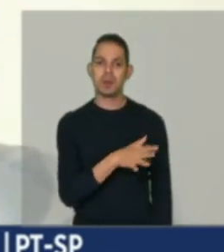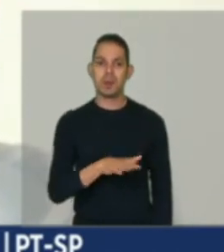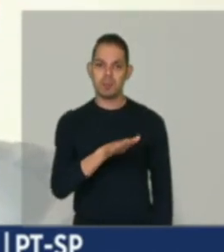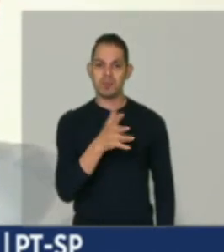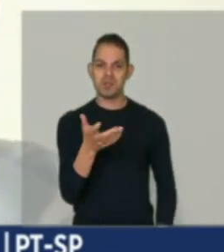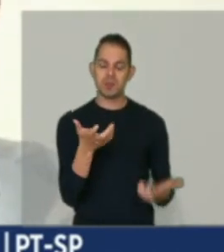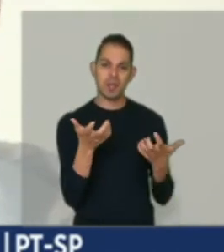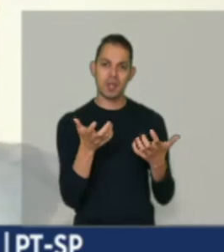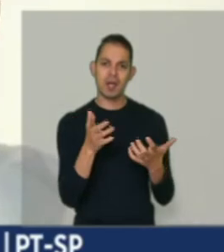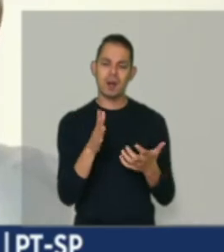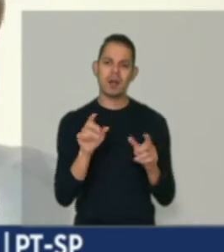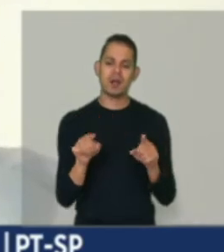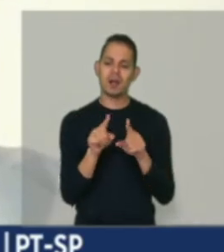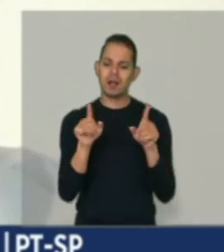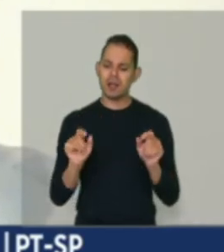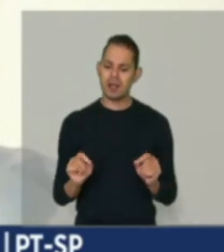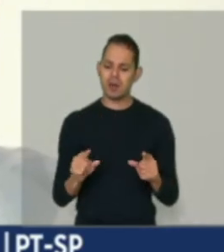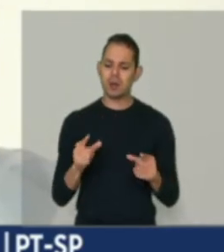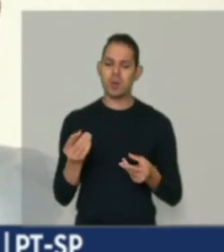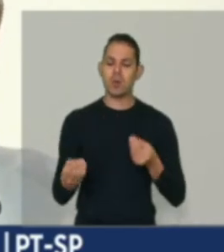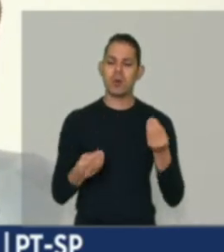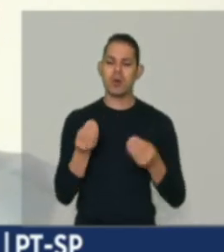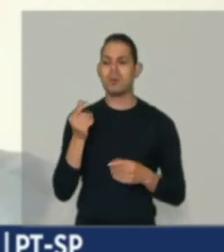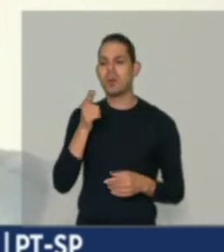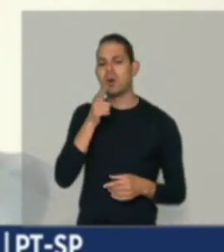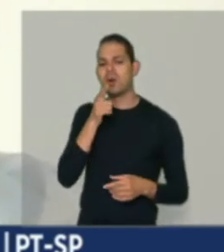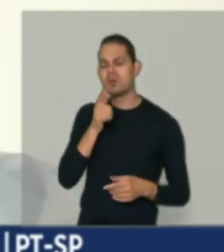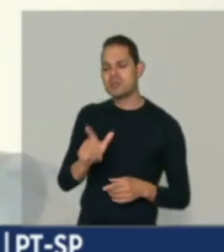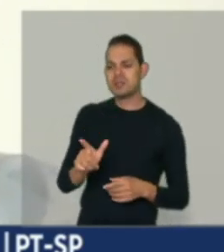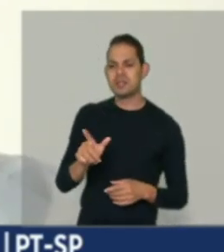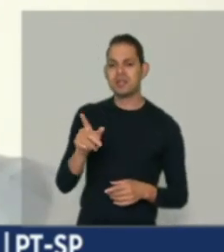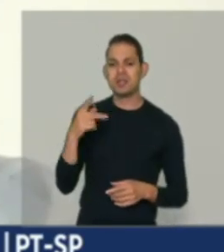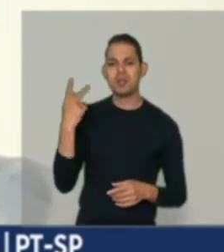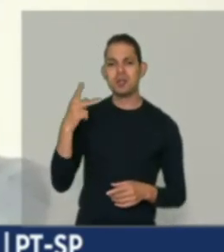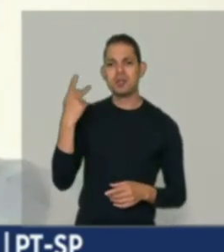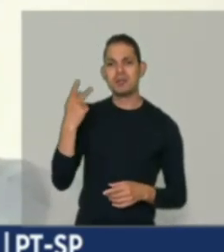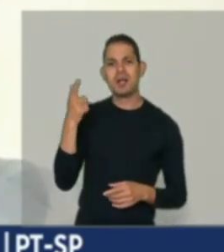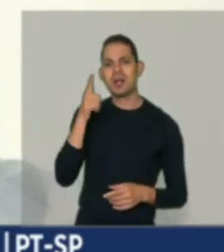RECURSOS ESSES PARLAMENTARES. [SOA A CAMPAINHA]. FIZERAM ESSE DESLOCAMENTO? HÁ MESES ATRÁS O PRESIDENTE DA